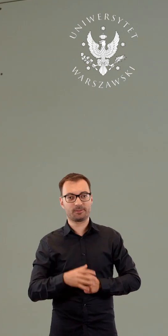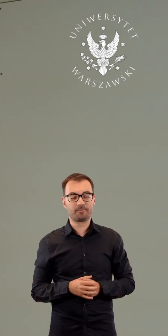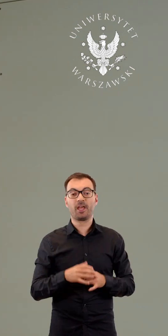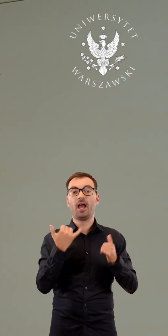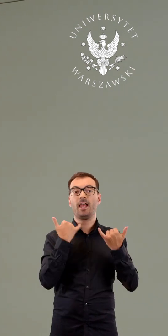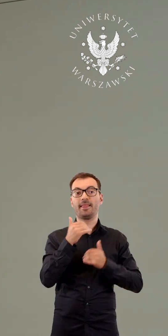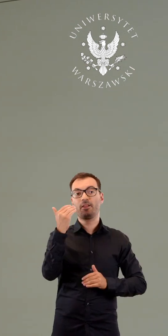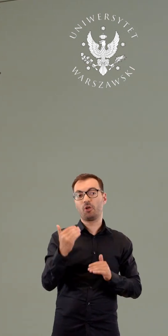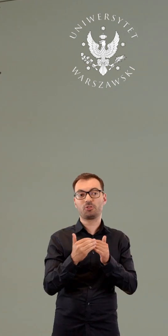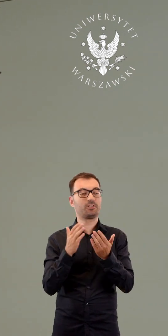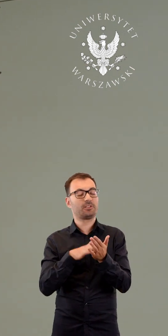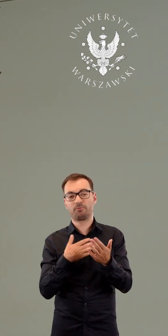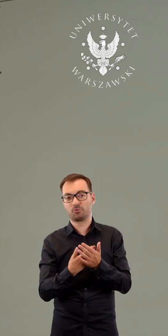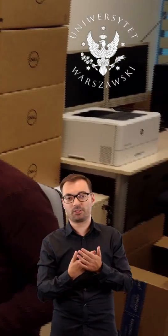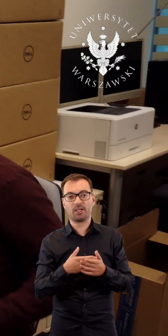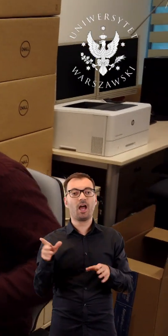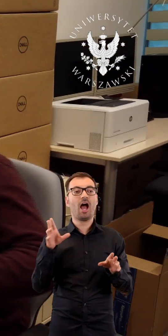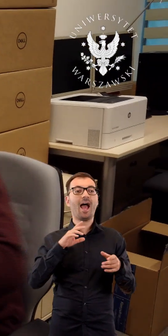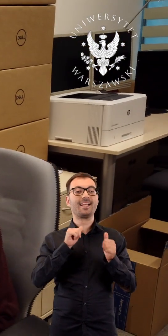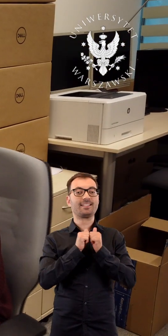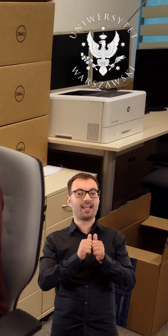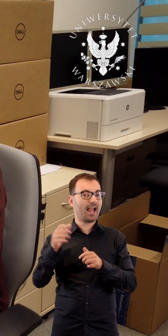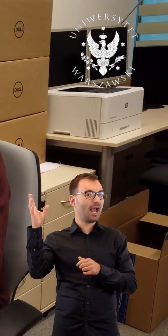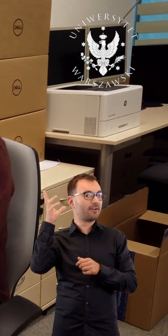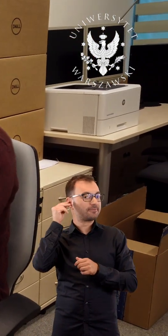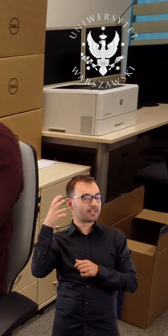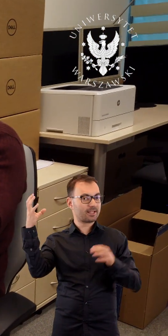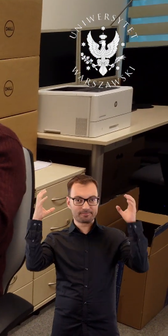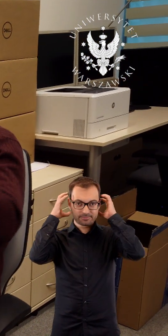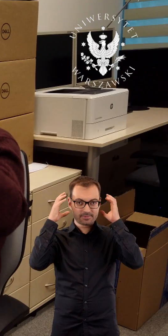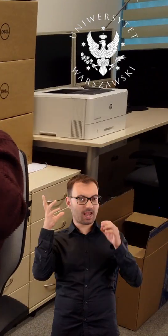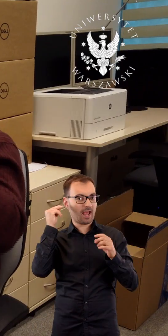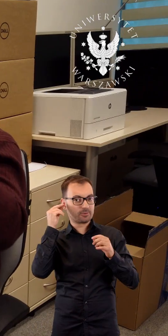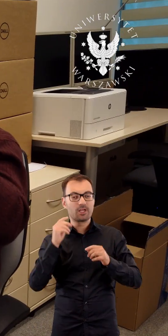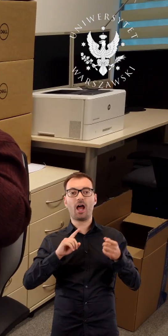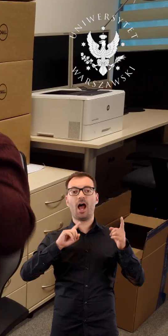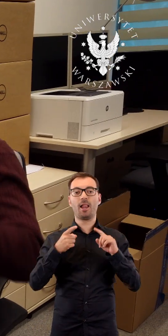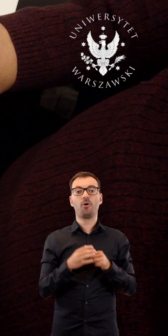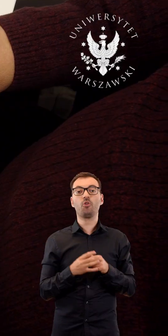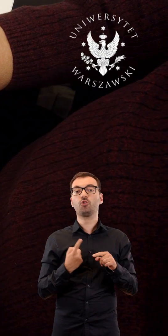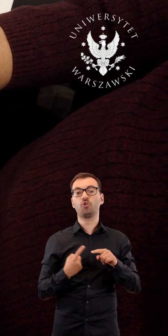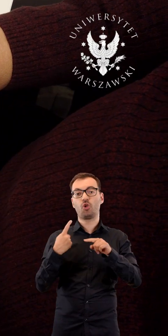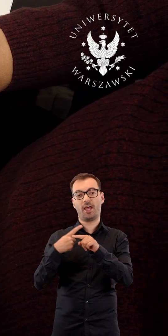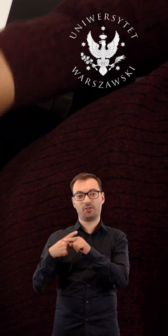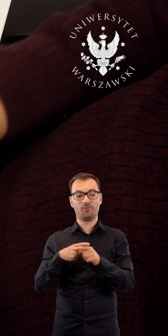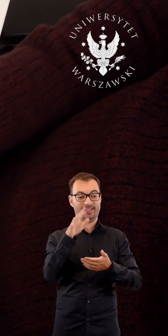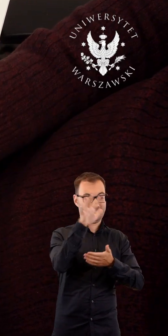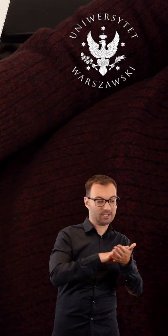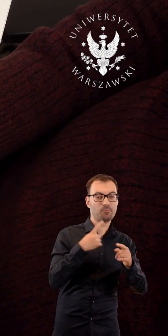może być zapewnienie odsłuchu na słuchawkach zadań audio, które pojawiają się w teście, lub dodatkowy odsłuch tych właśnie treści.